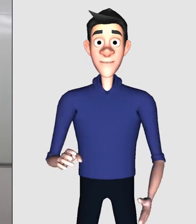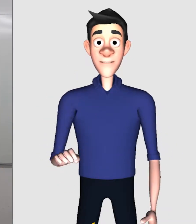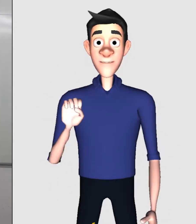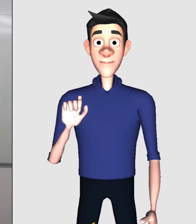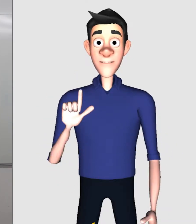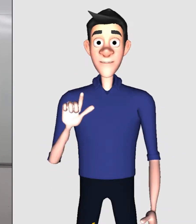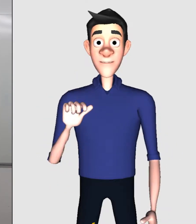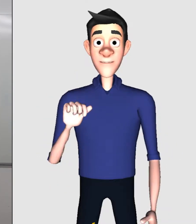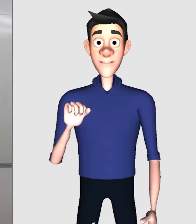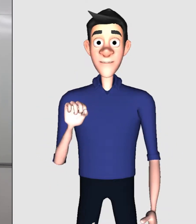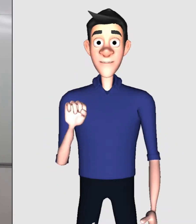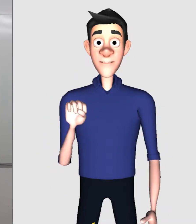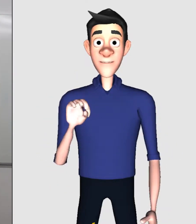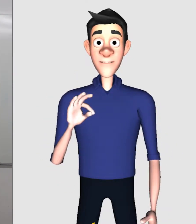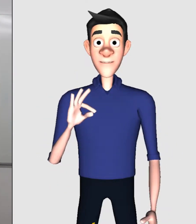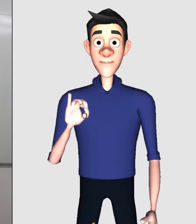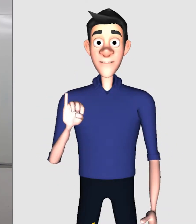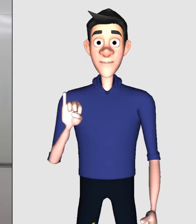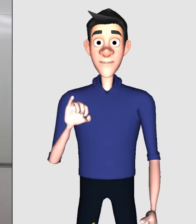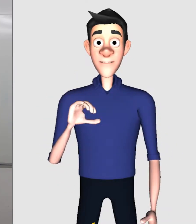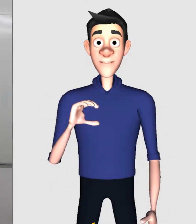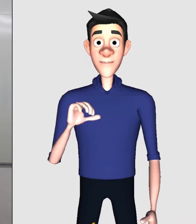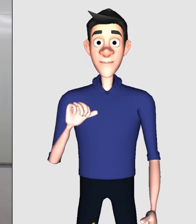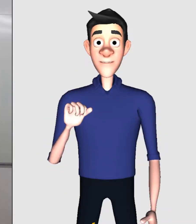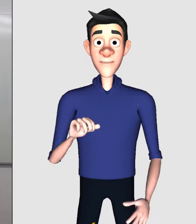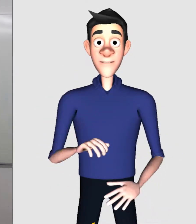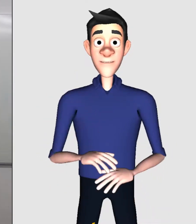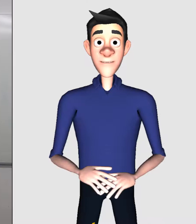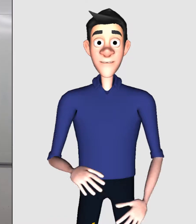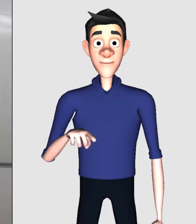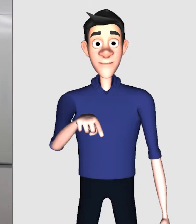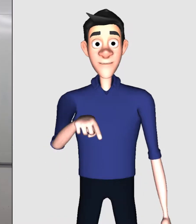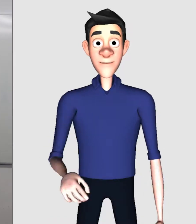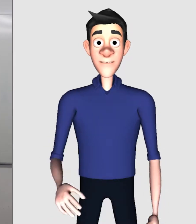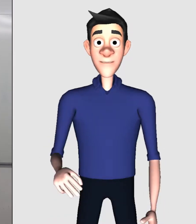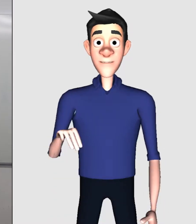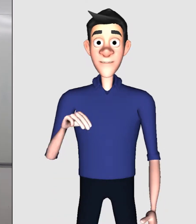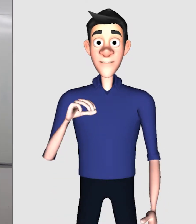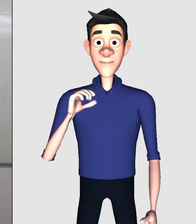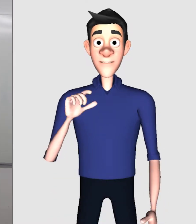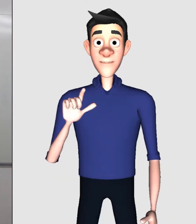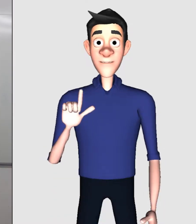Porque k é calculado a partir da largura da barra